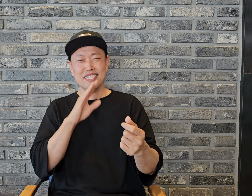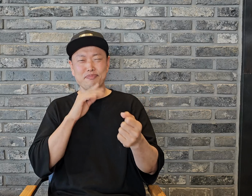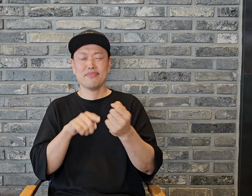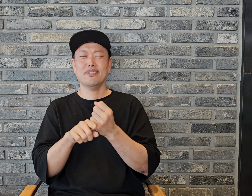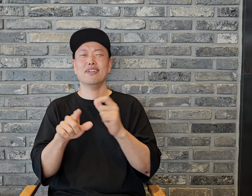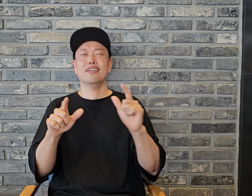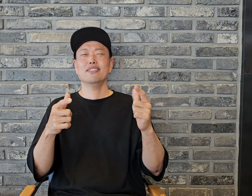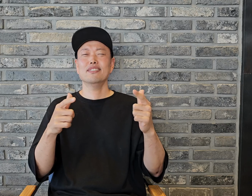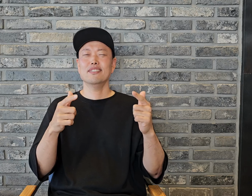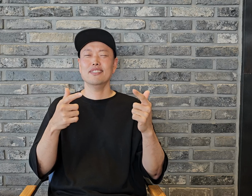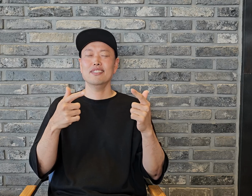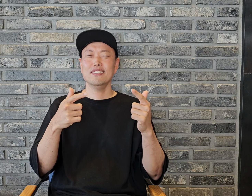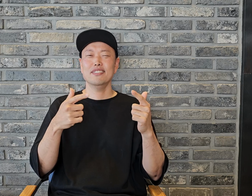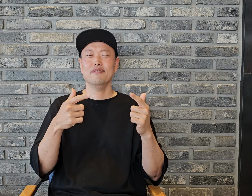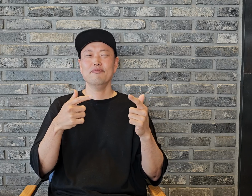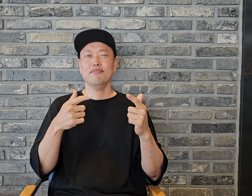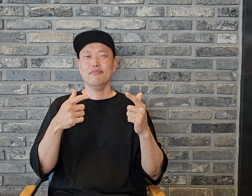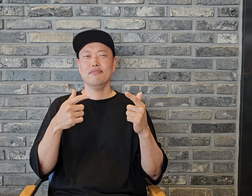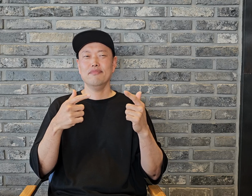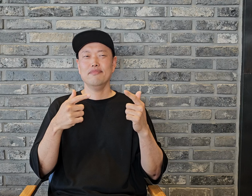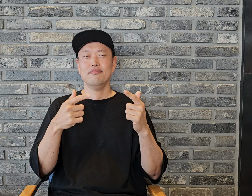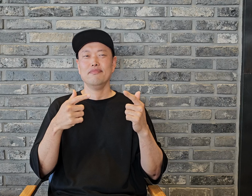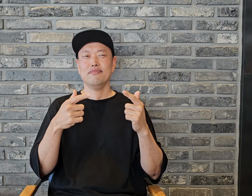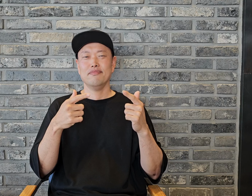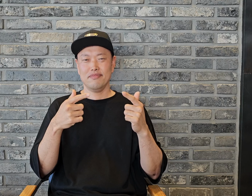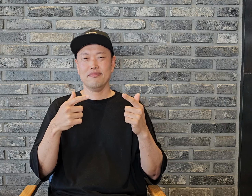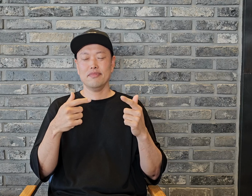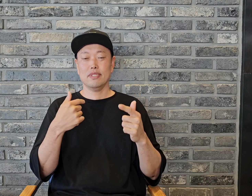そんなつもりはなかったのですが、